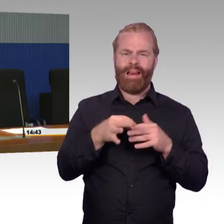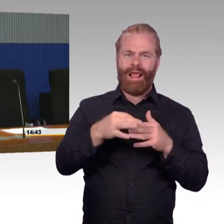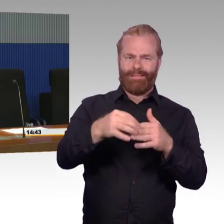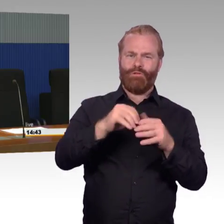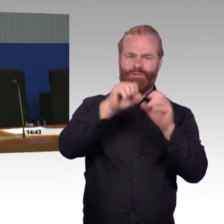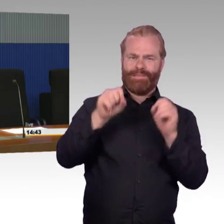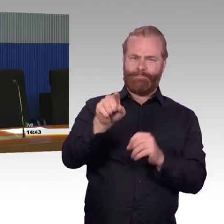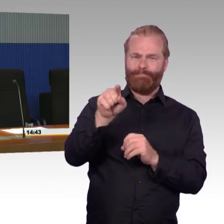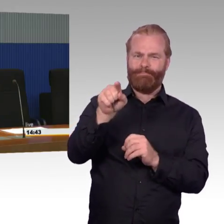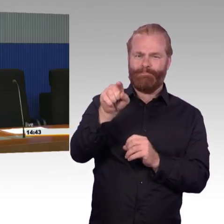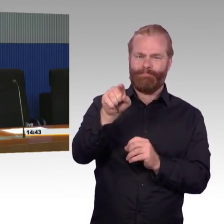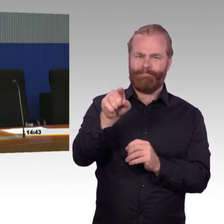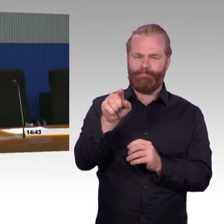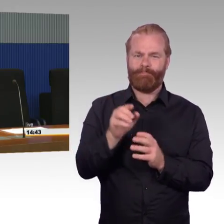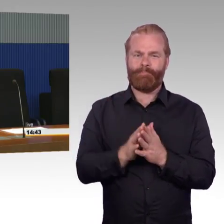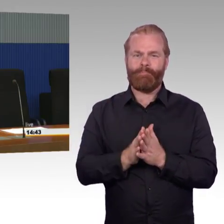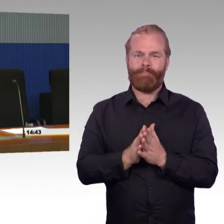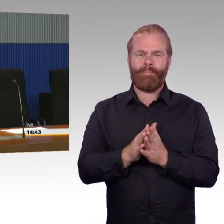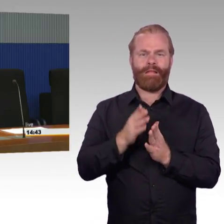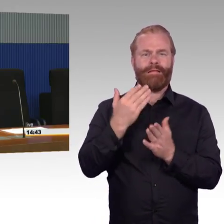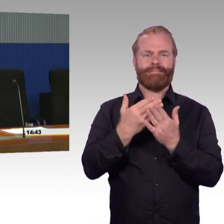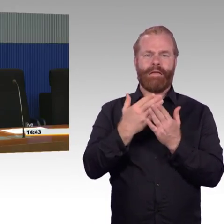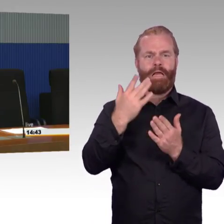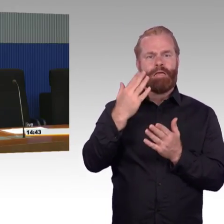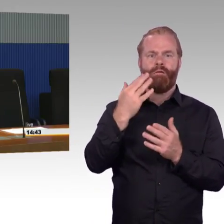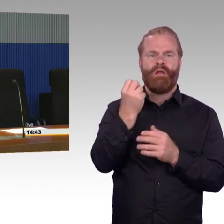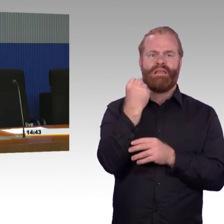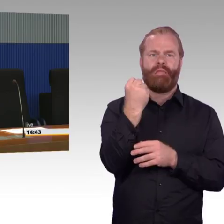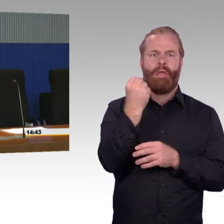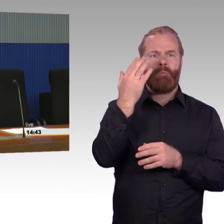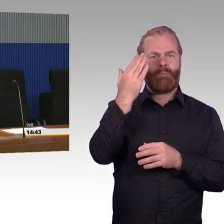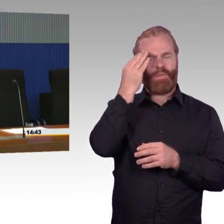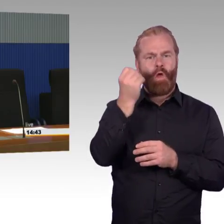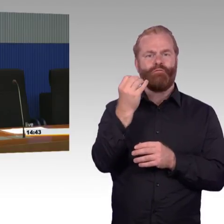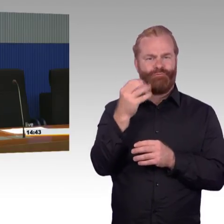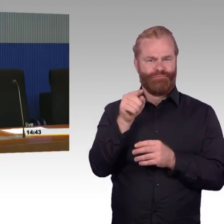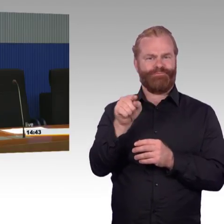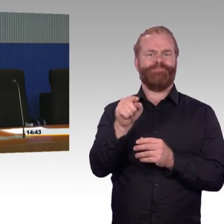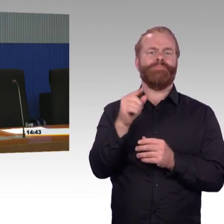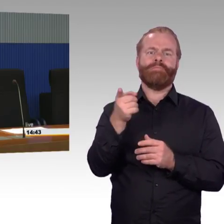wir haben etwa noch 3500 Bahnsteige, Bahnsteige,